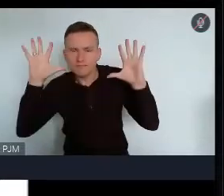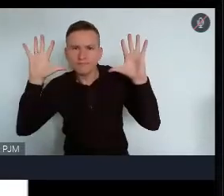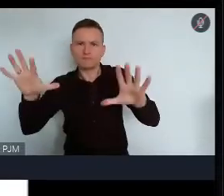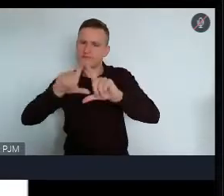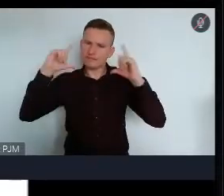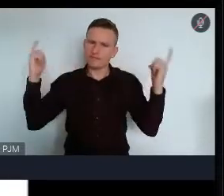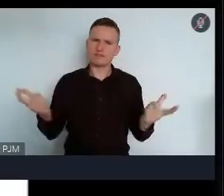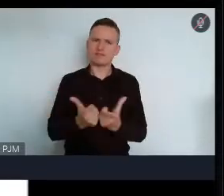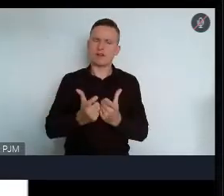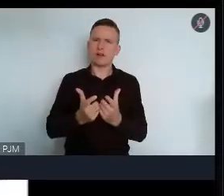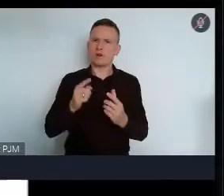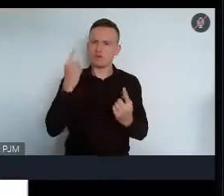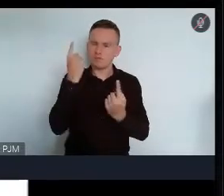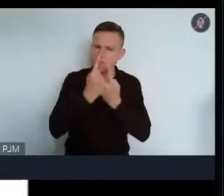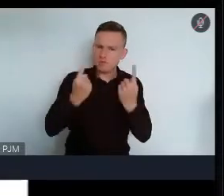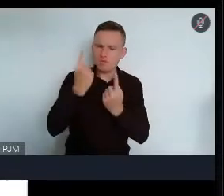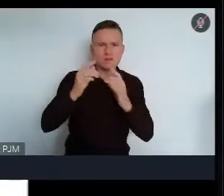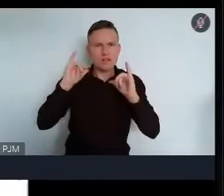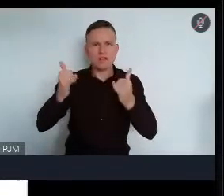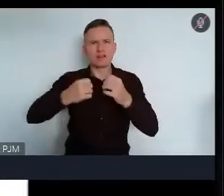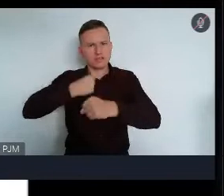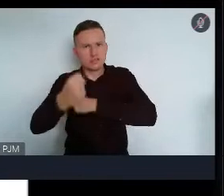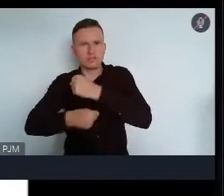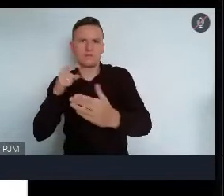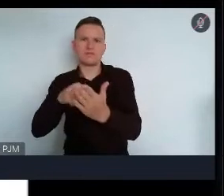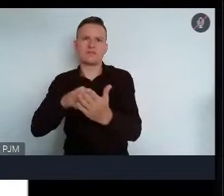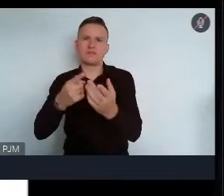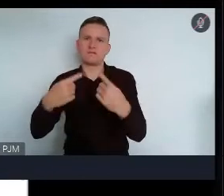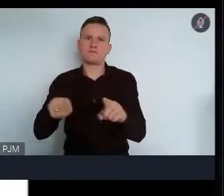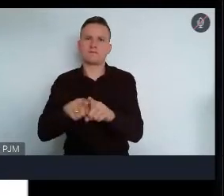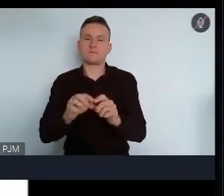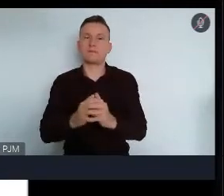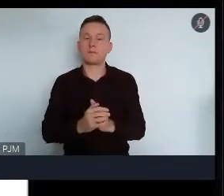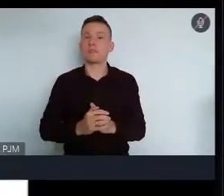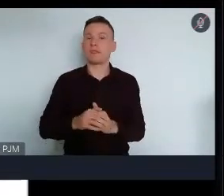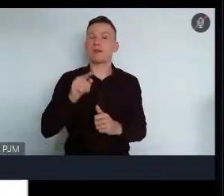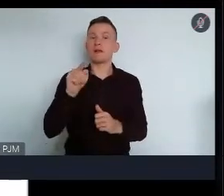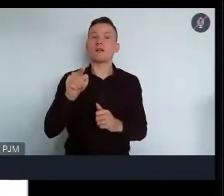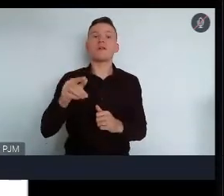Oczywiście wyniki tego ćwiczenia będą bardziej reprezentatywne, jeśli priorytety zostaną określone wspólnie